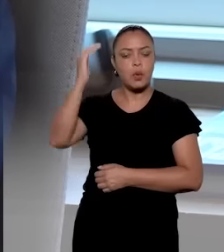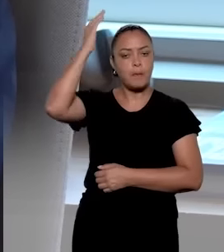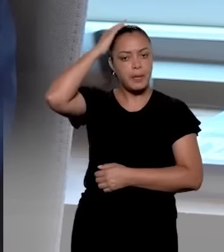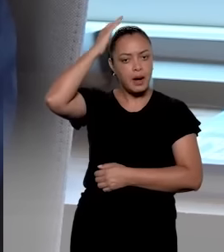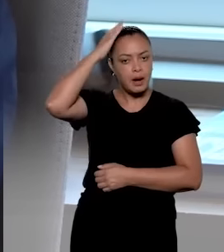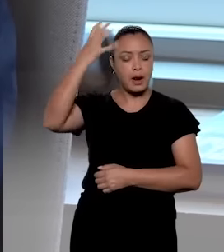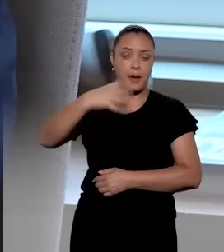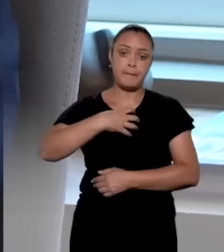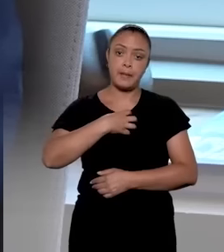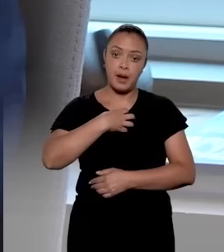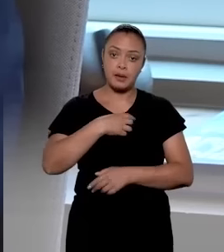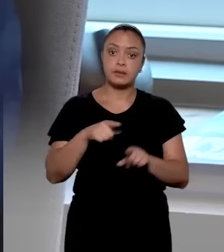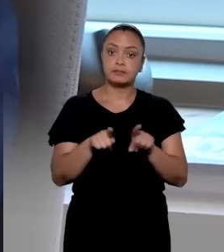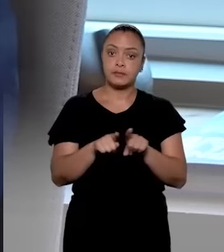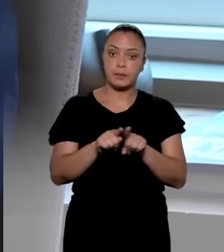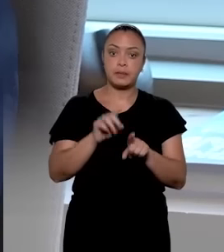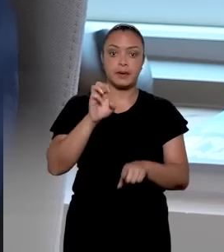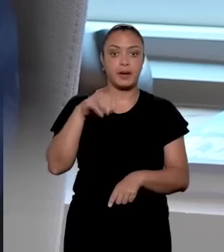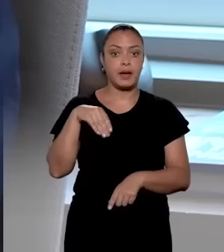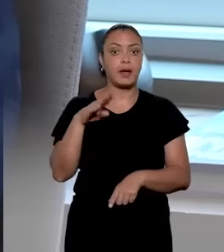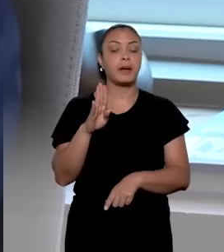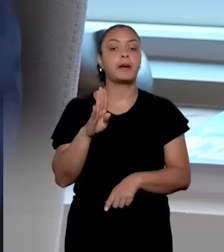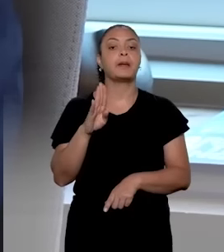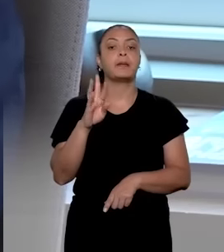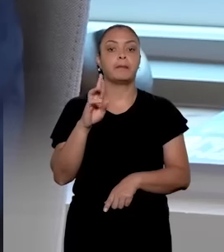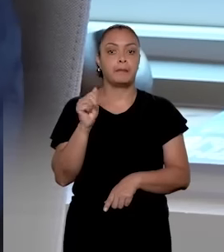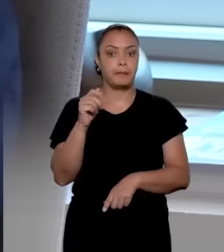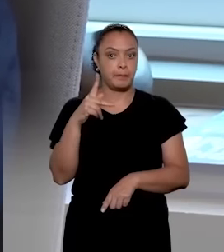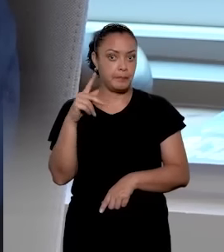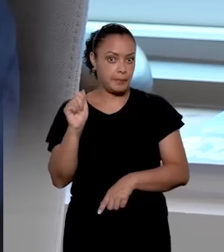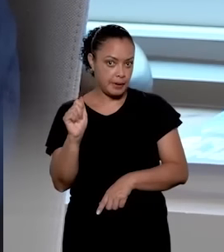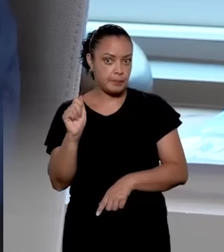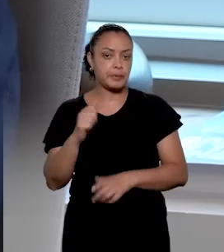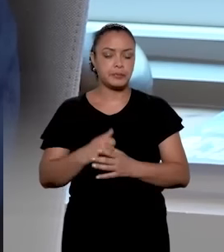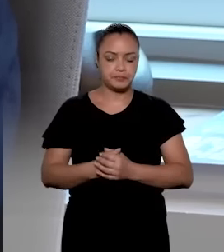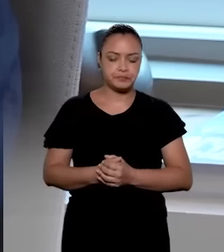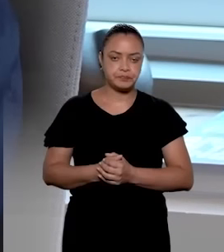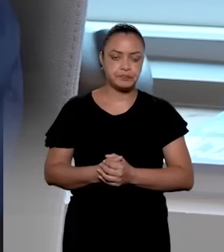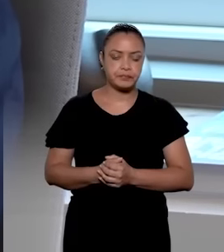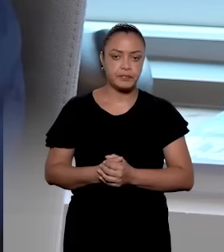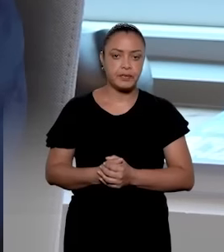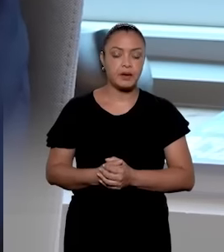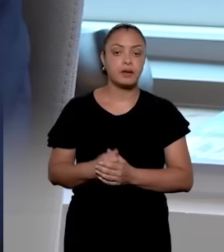Bahia e a Embrapa, criada em 73 por um grande ministro gaúcho, Luís Fernando Cirne Lima,